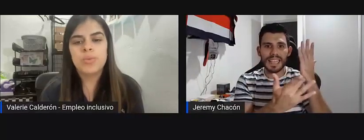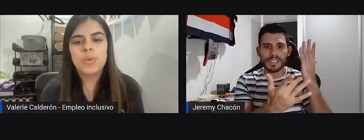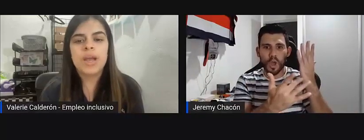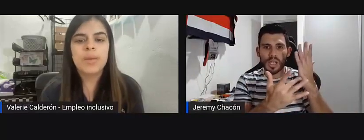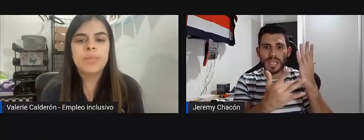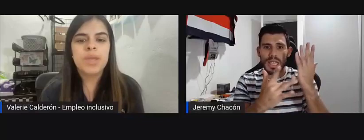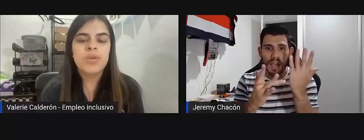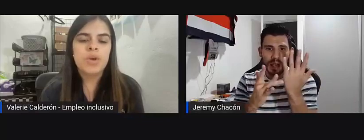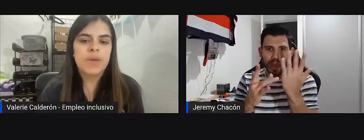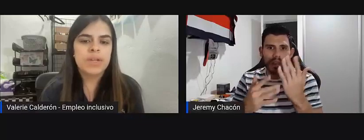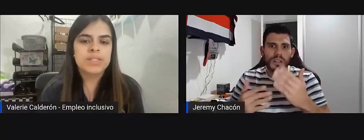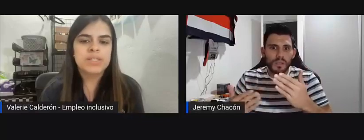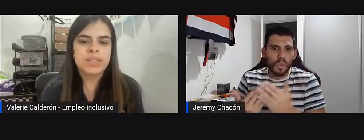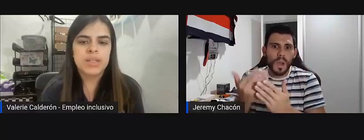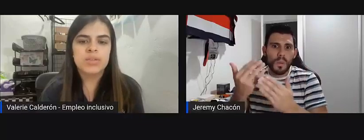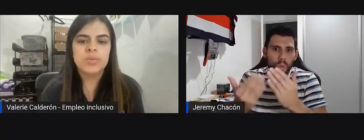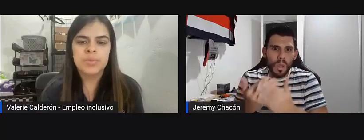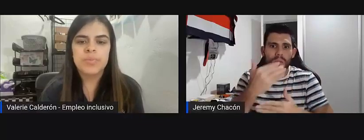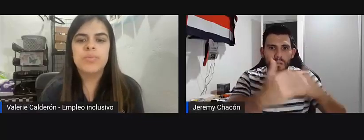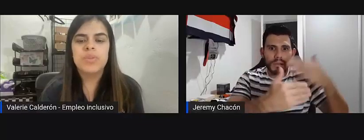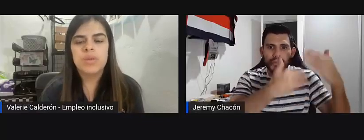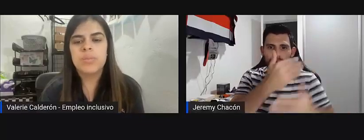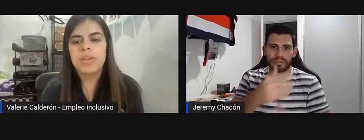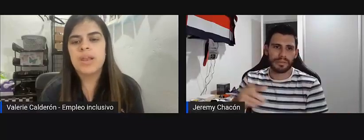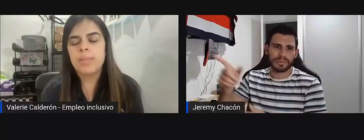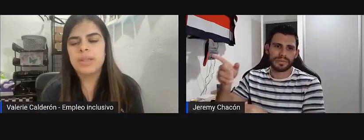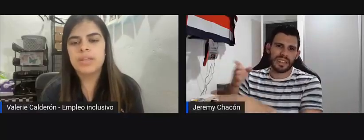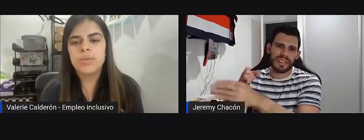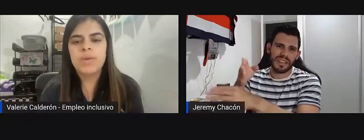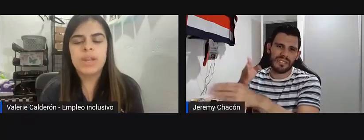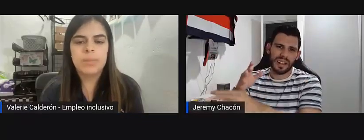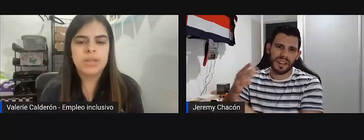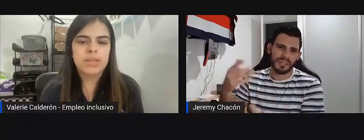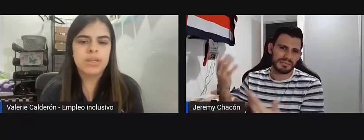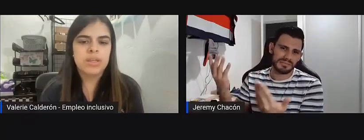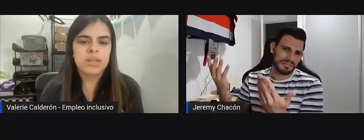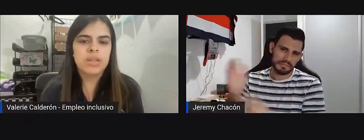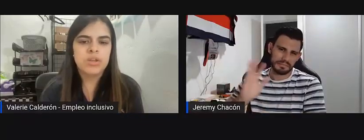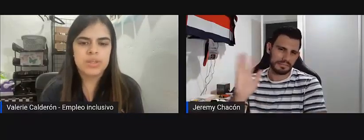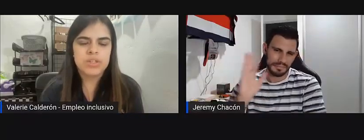el mundo va cambiando y lo que va necesitando verdad la parte nueva y la parte de Innovación